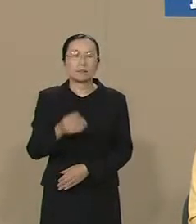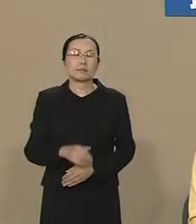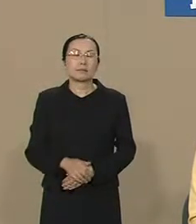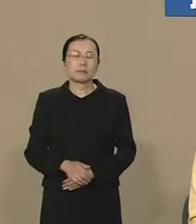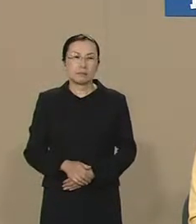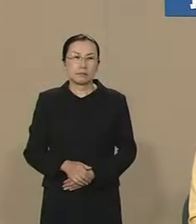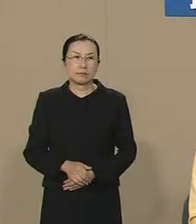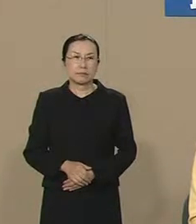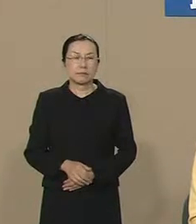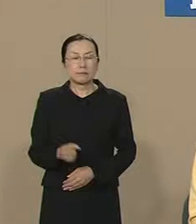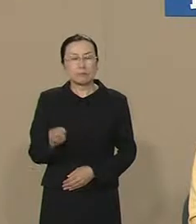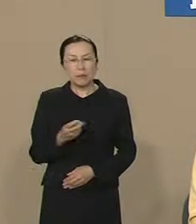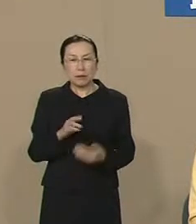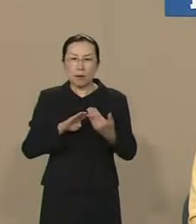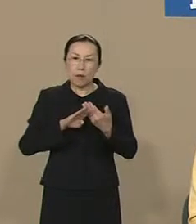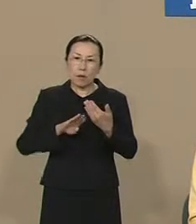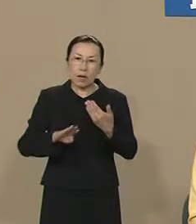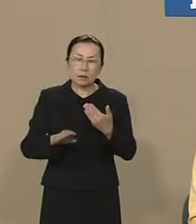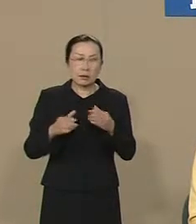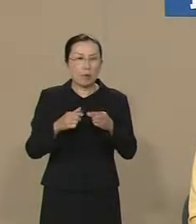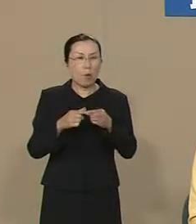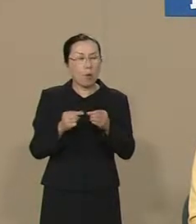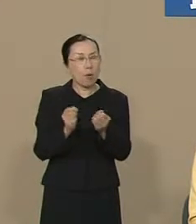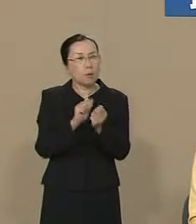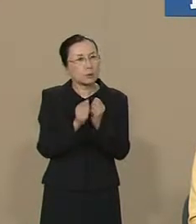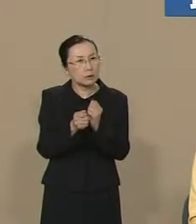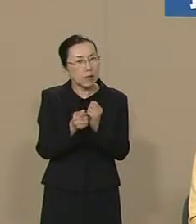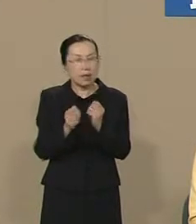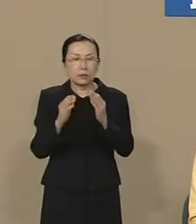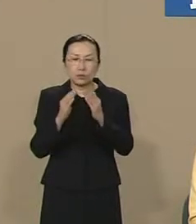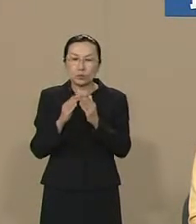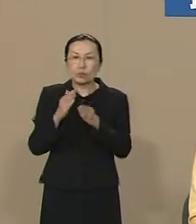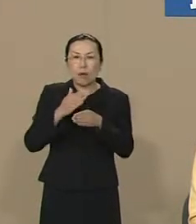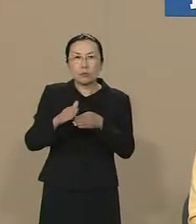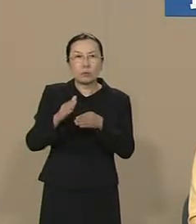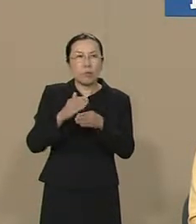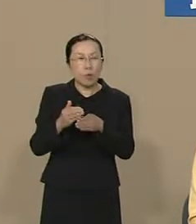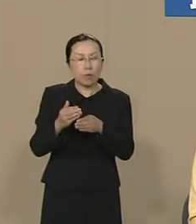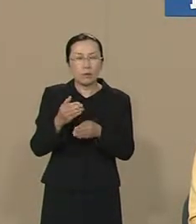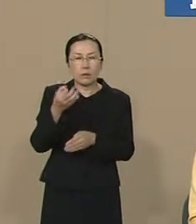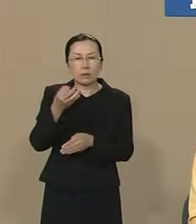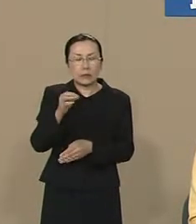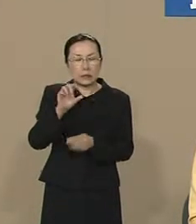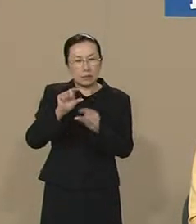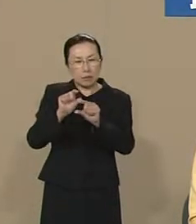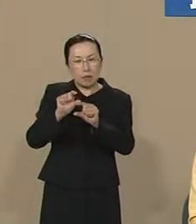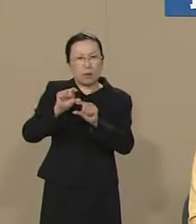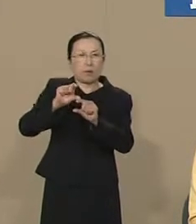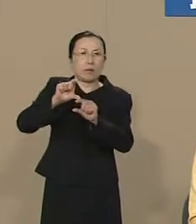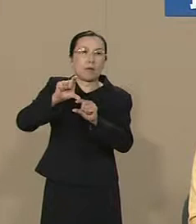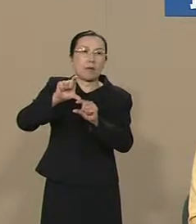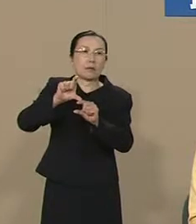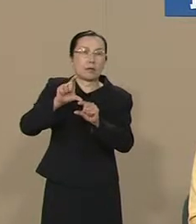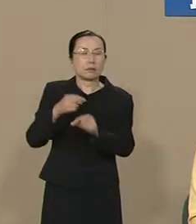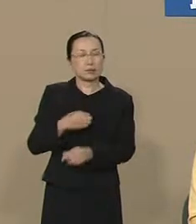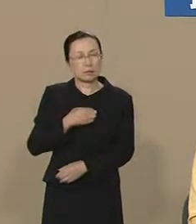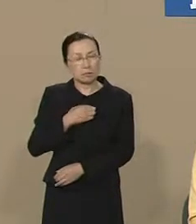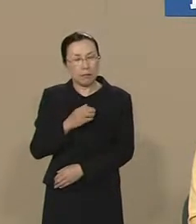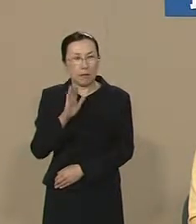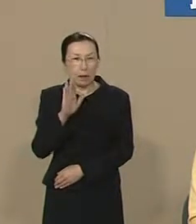また､ほかにも国債や住宅ローンの 金利が上昇するなど､ 多くの懸念があります｡